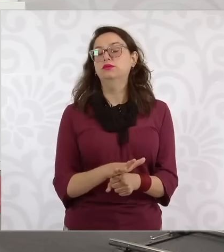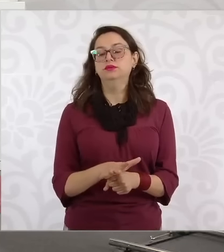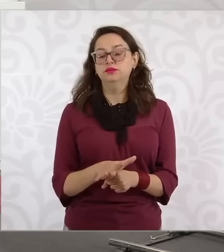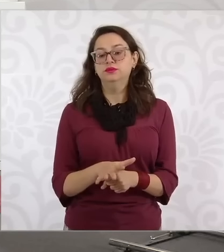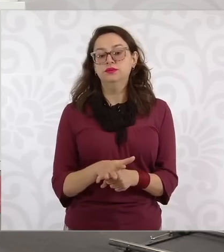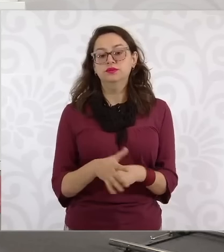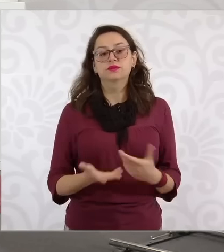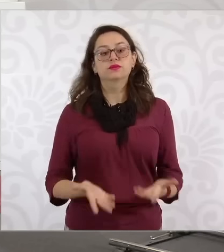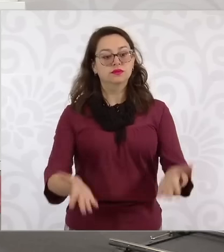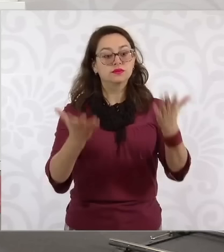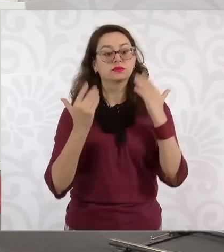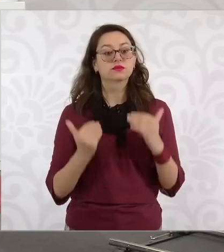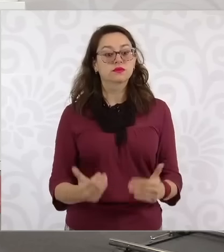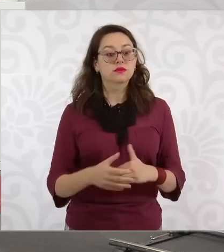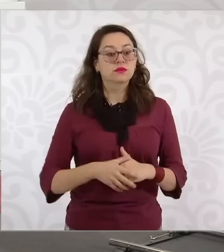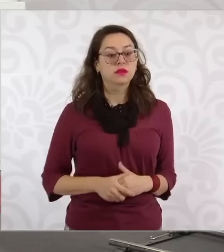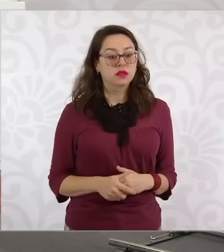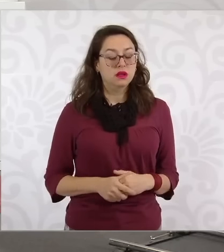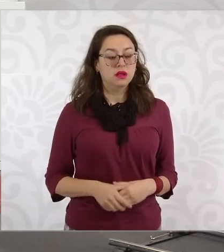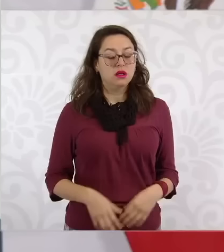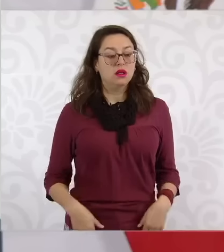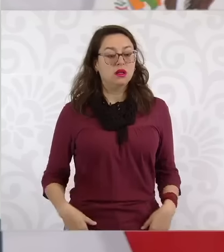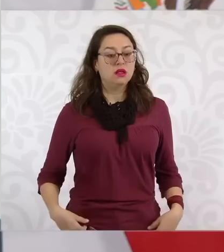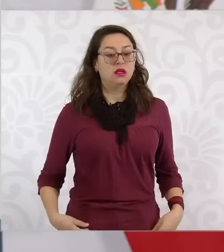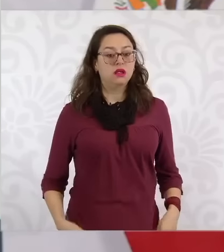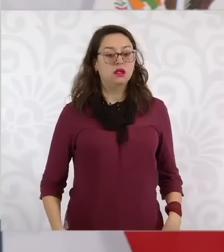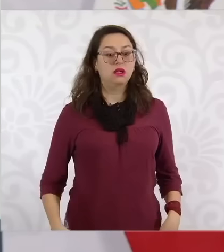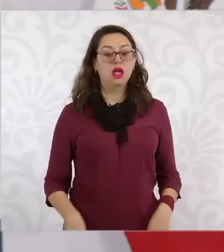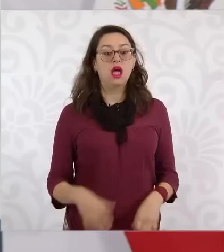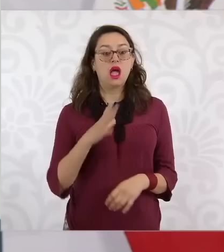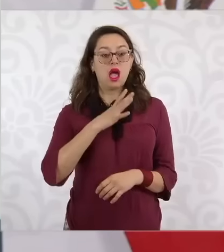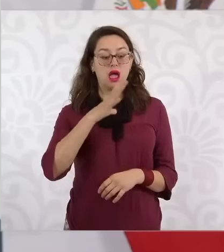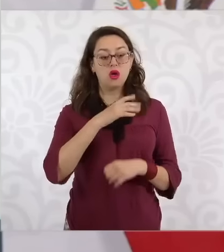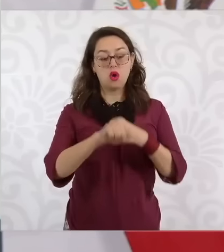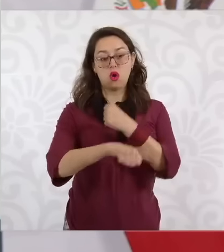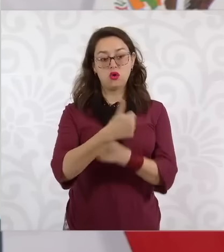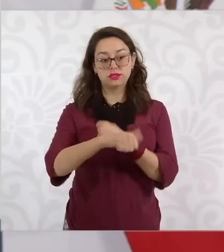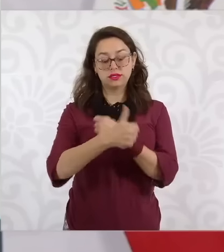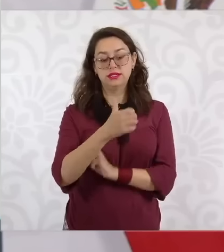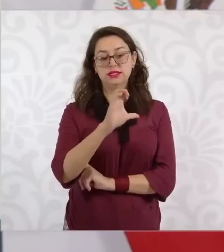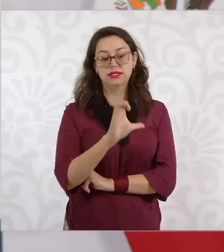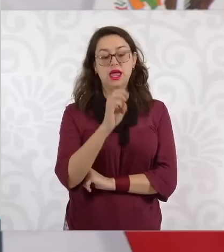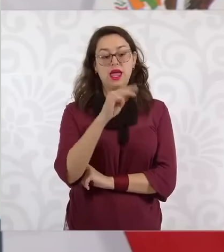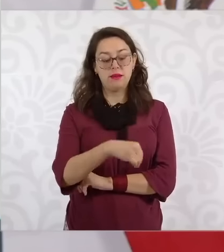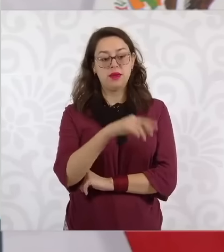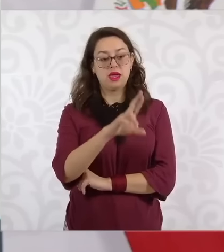Pasamos a la siguiente lámina, por favor. Tenemos 11 cmros, eh, ya iniciamos con dos, la conexión